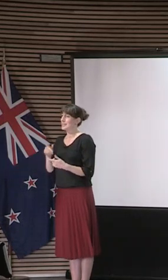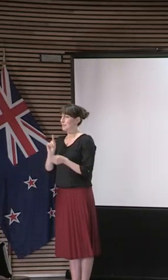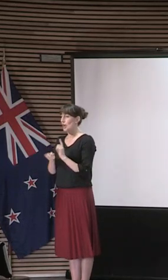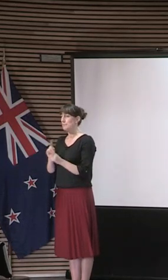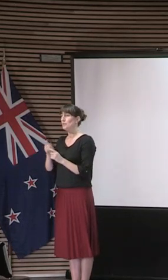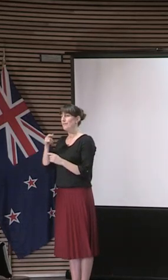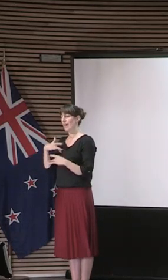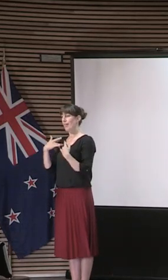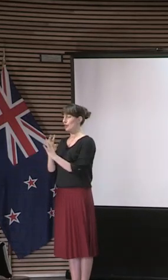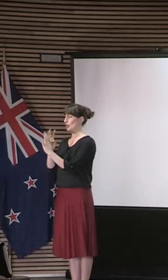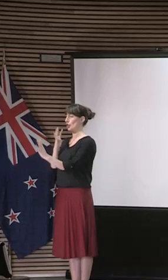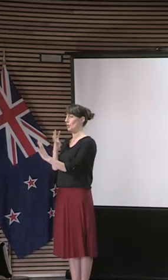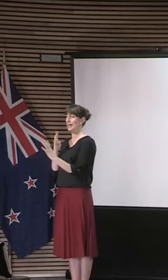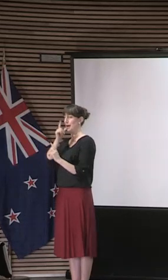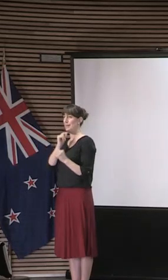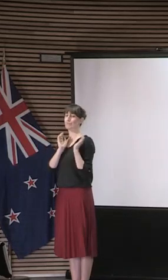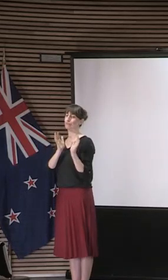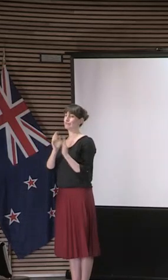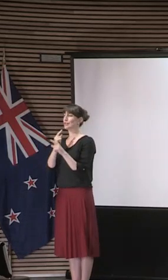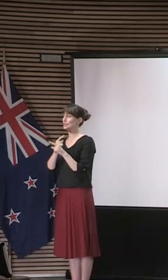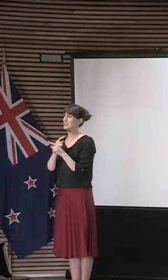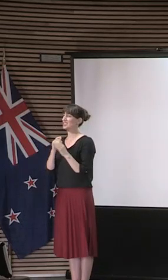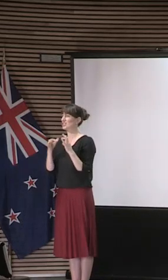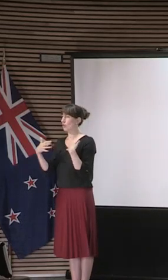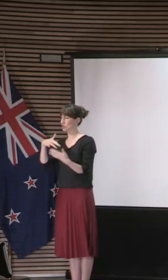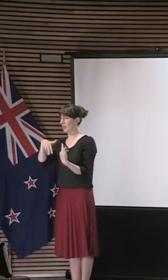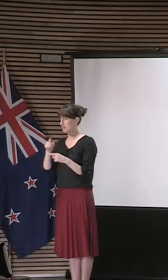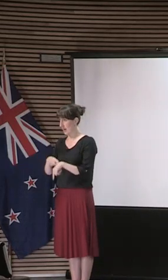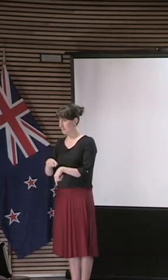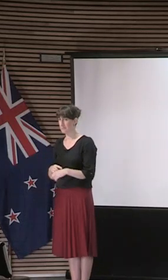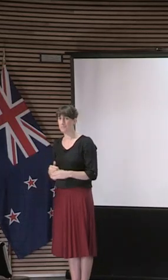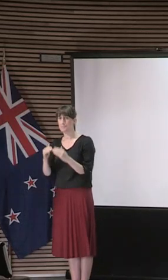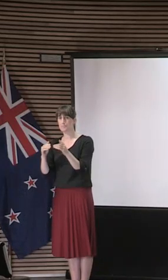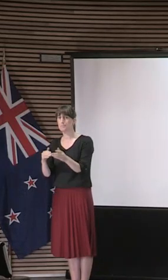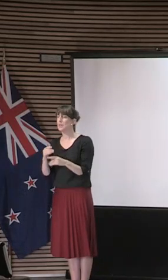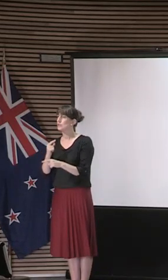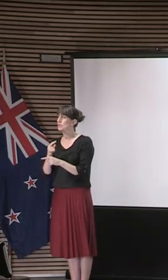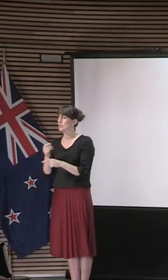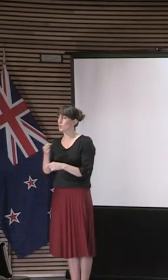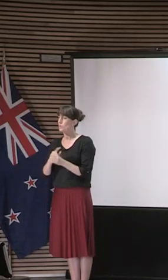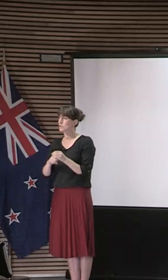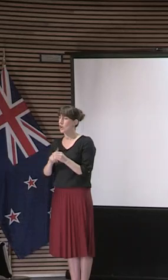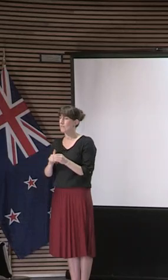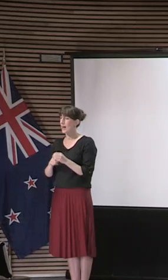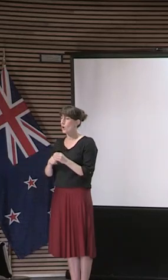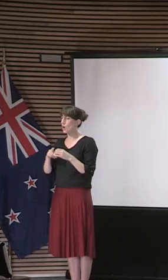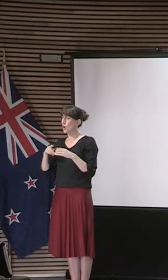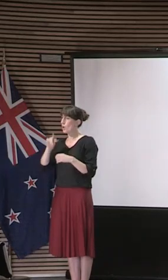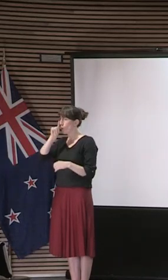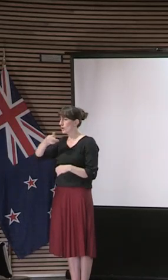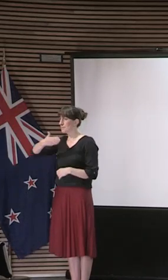te iwi, te aukati ki te puta atu me te noho me te whakataunga mo